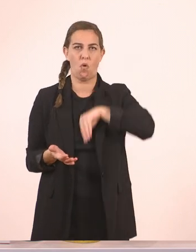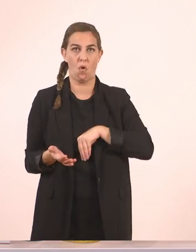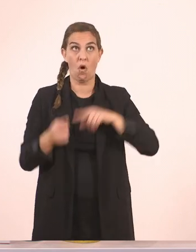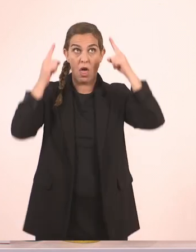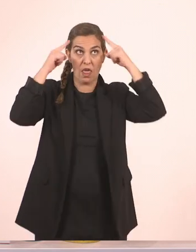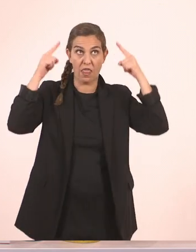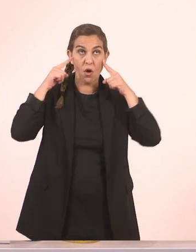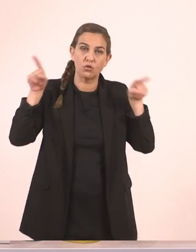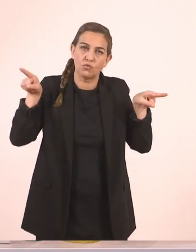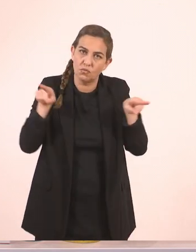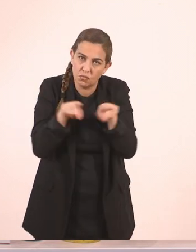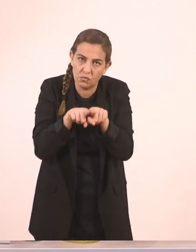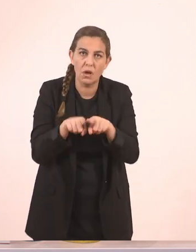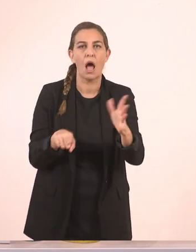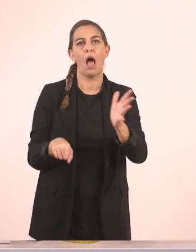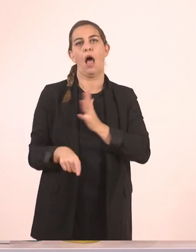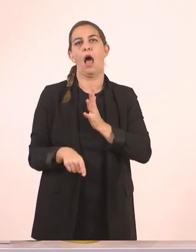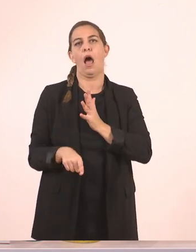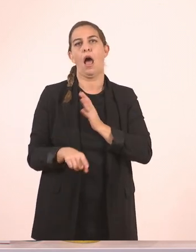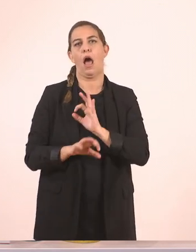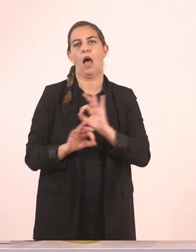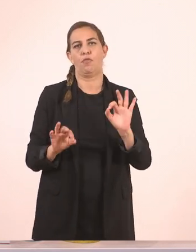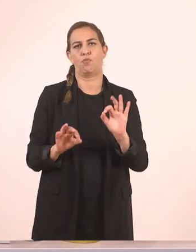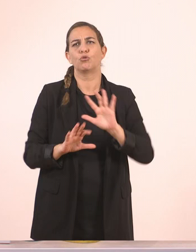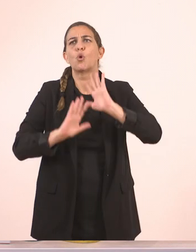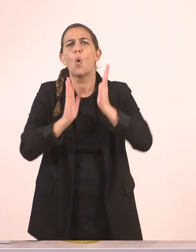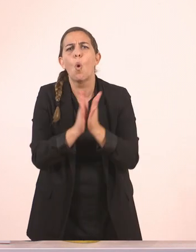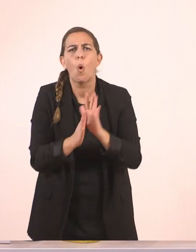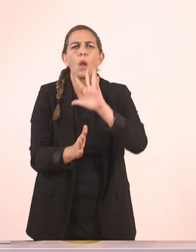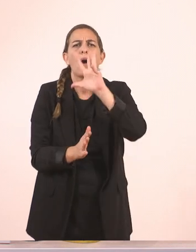αλλά συμμετέχει σε όλες τις πτυχές της ανθρώπινης ζωής,